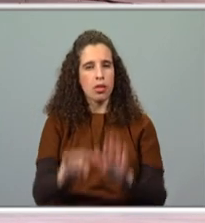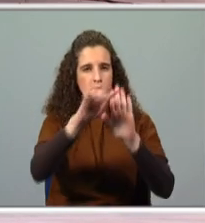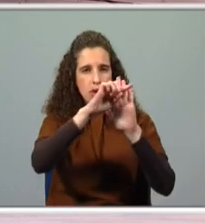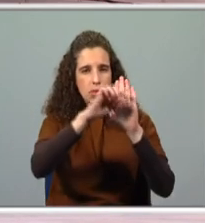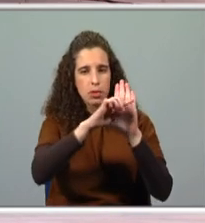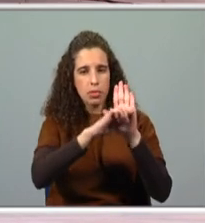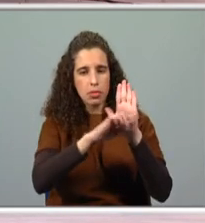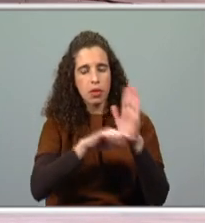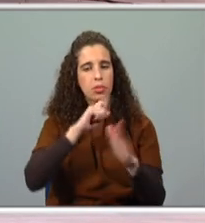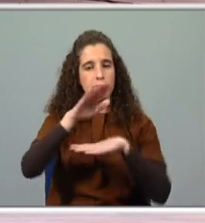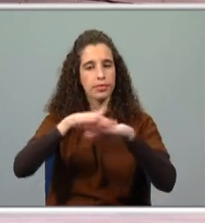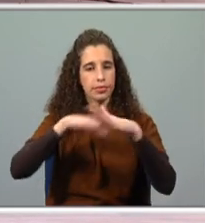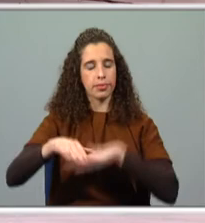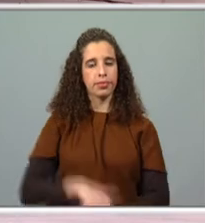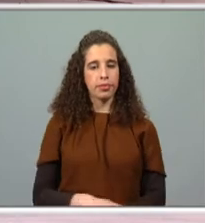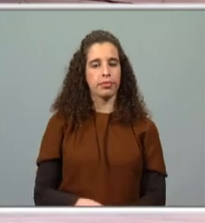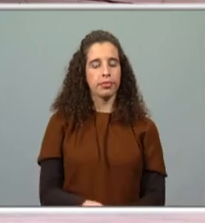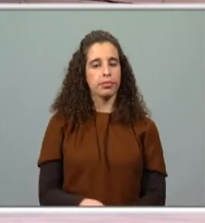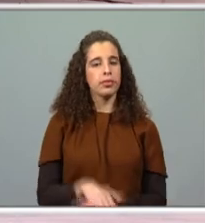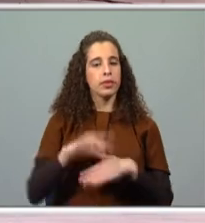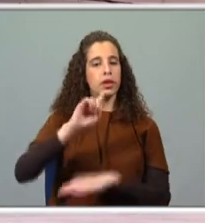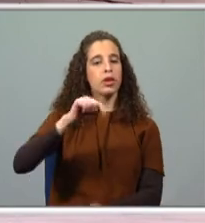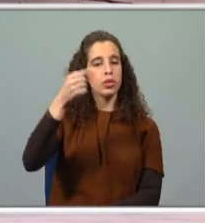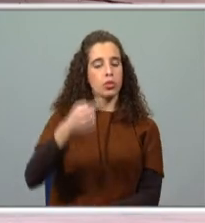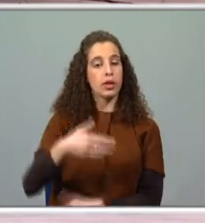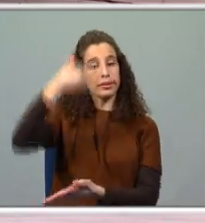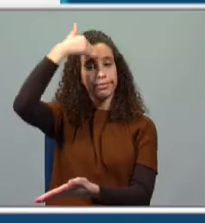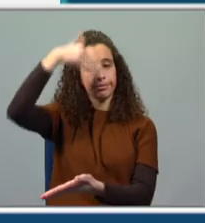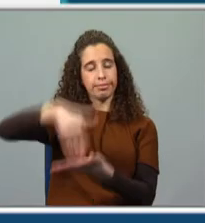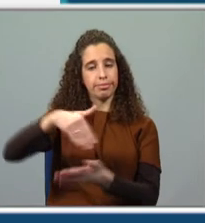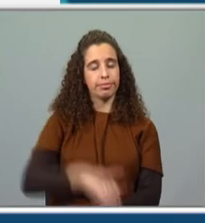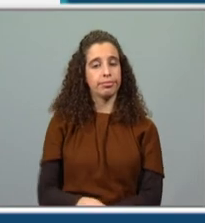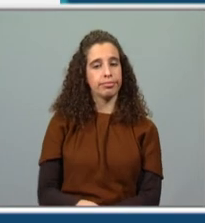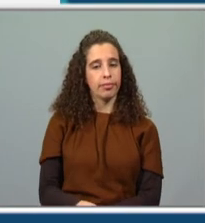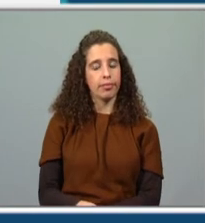fazer temos depois a conclusão e a conclusão é 去做然後我們有結論，結論是